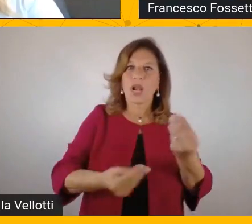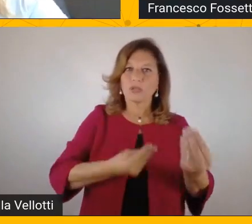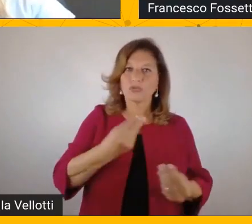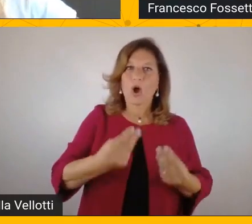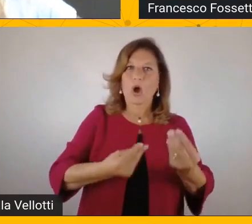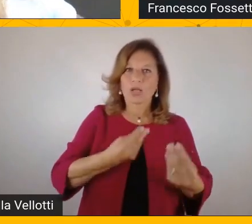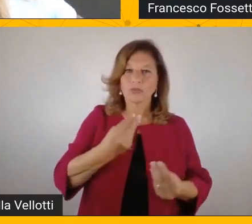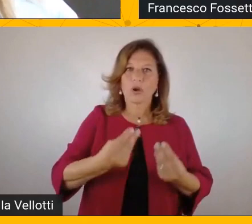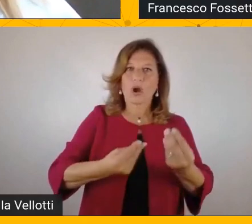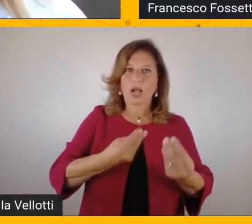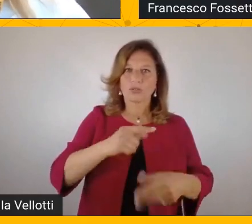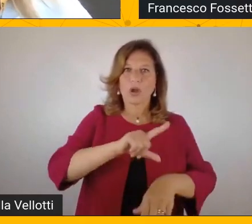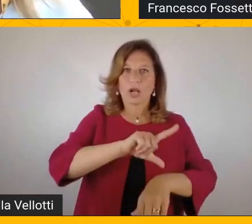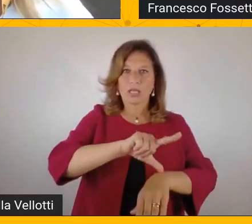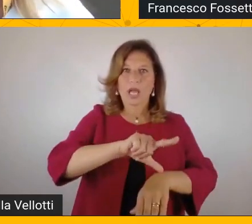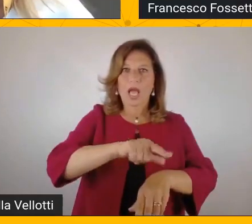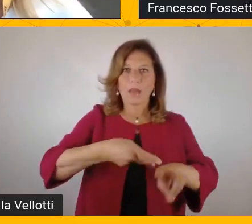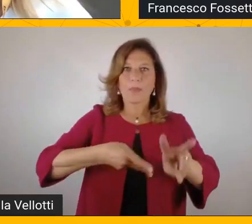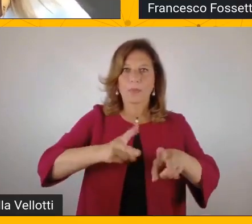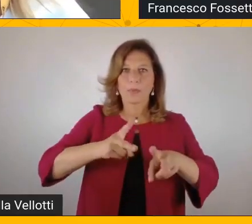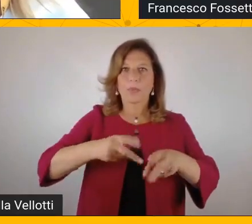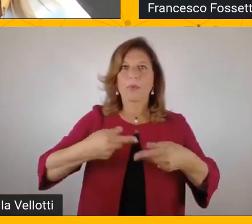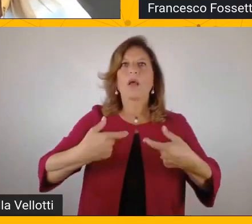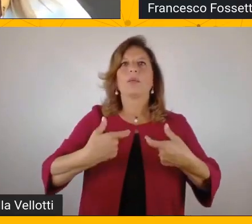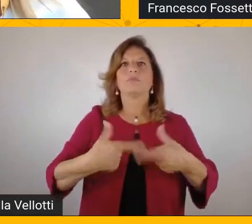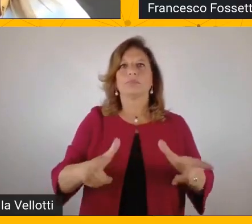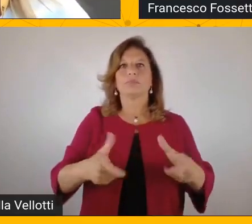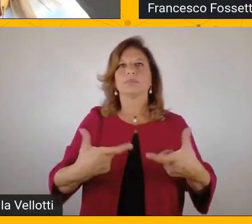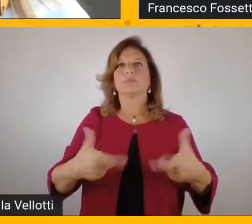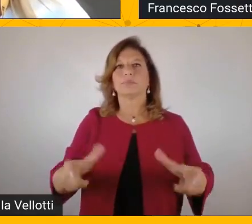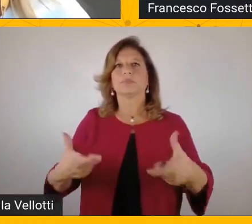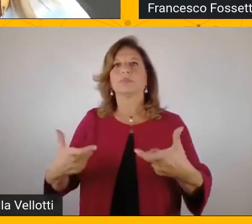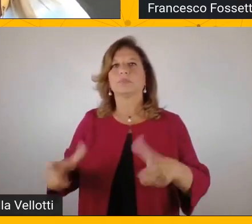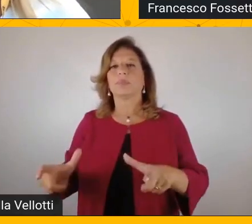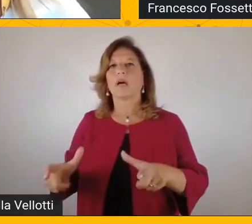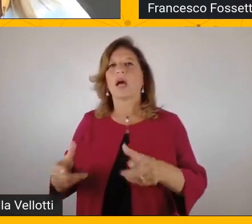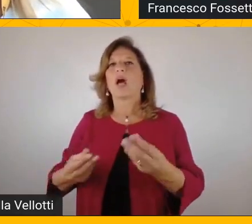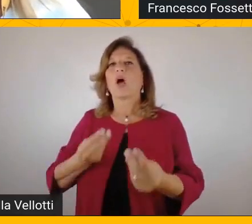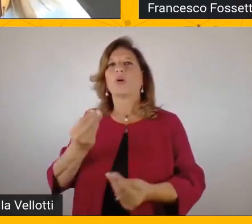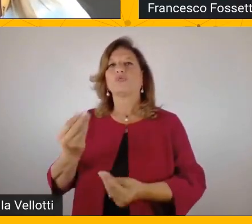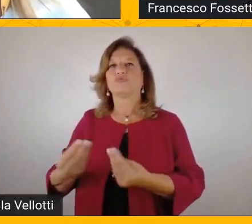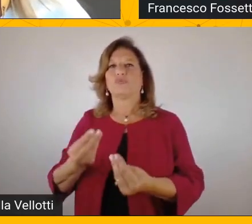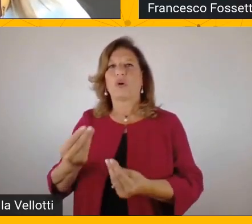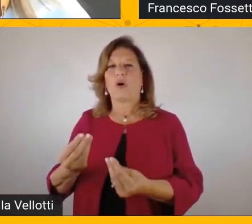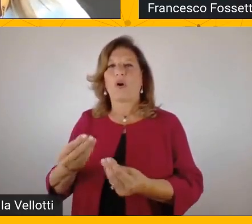certo numero di oggetti che sono presenti all'interno del